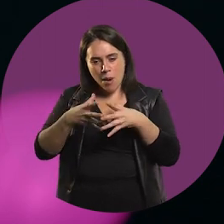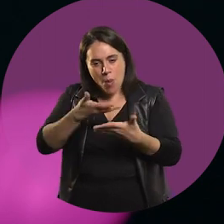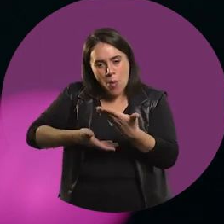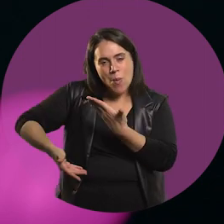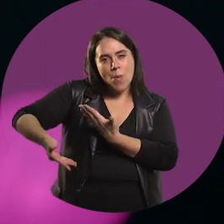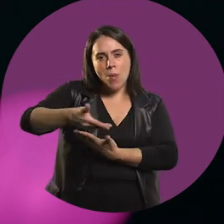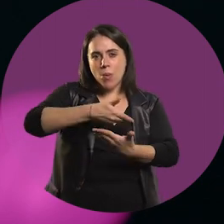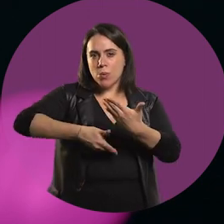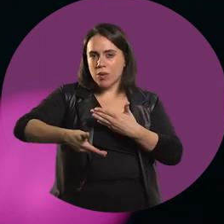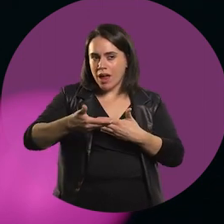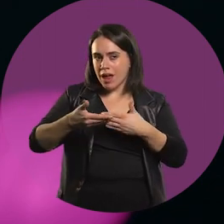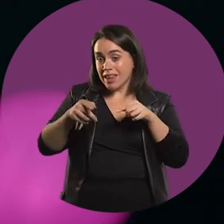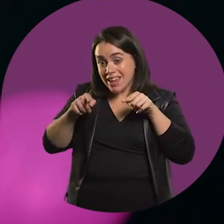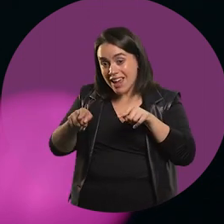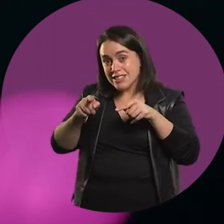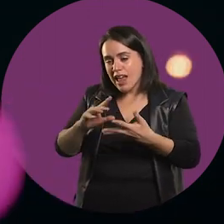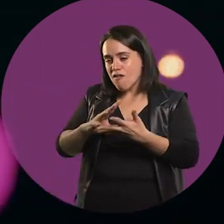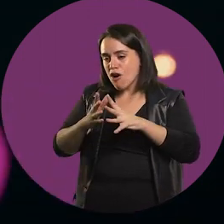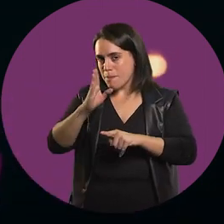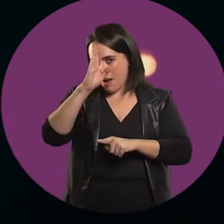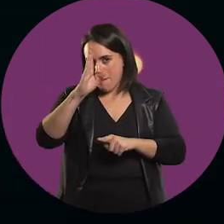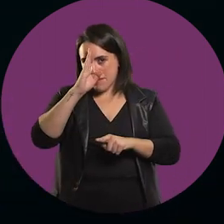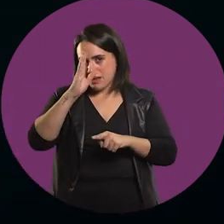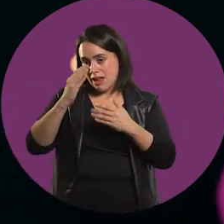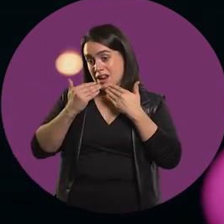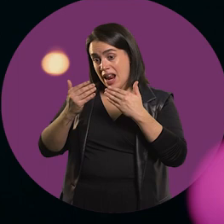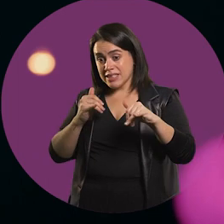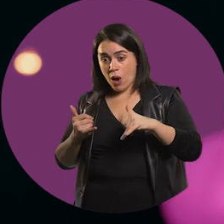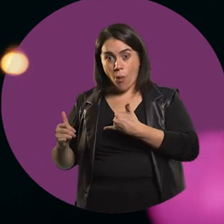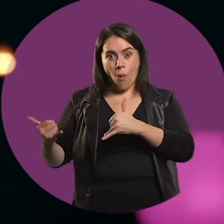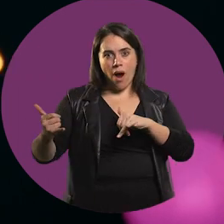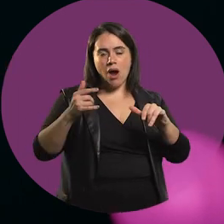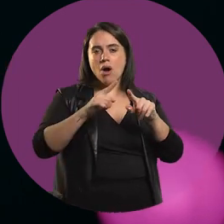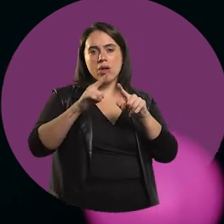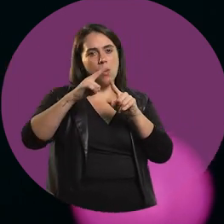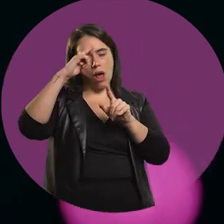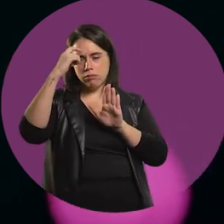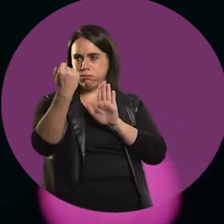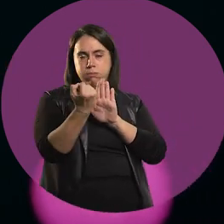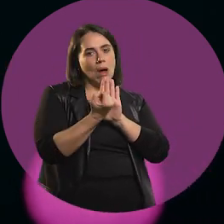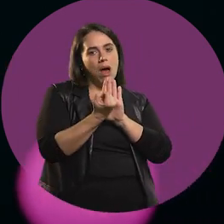Entonces, creo que eso fue algo que me marcó mucho,